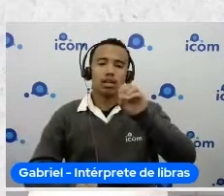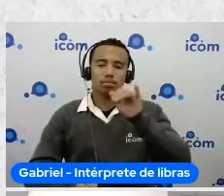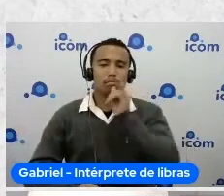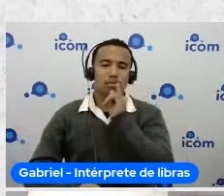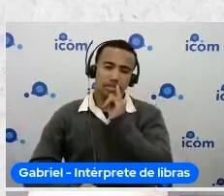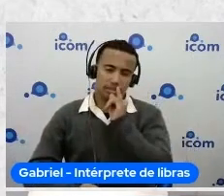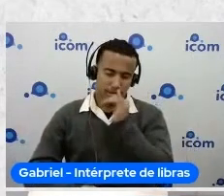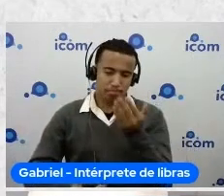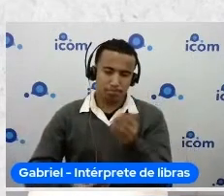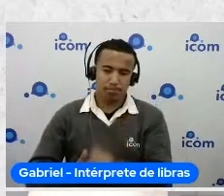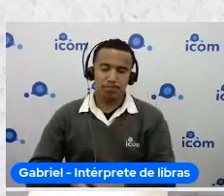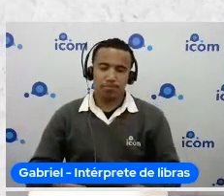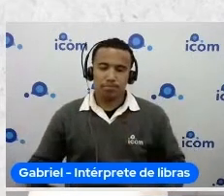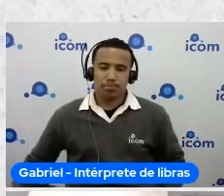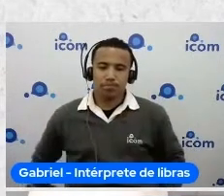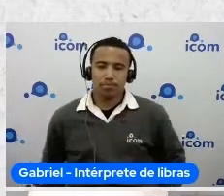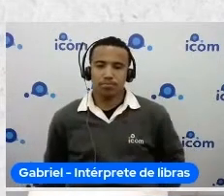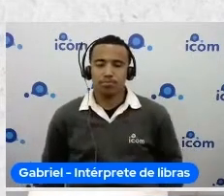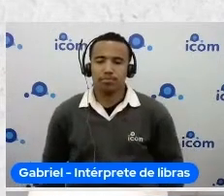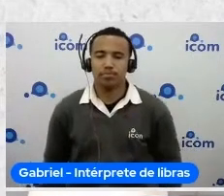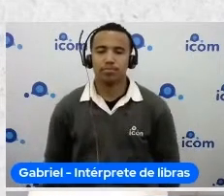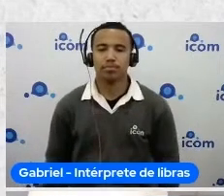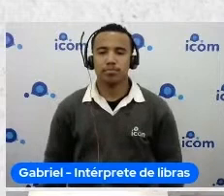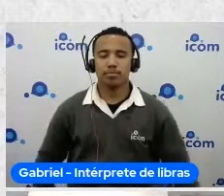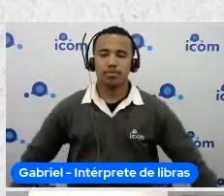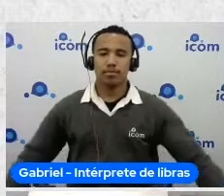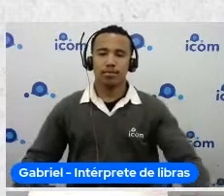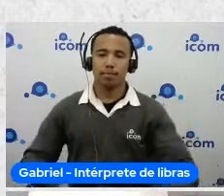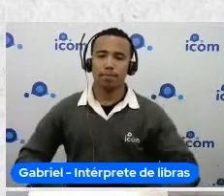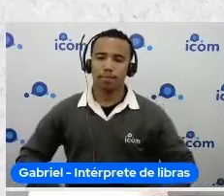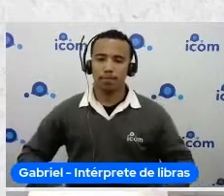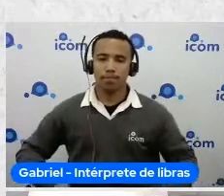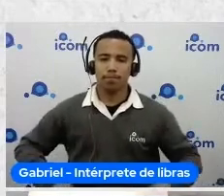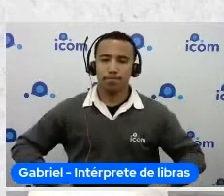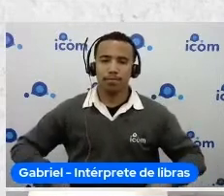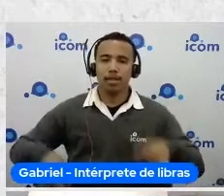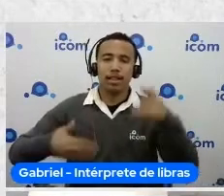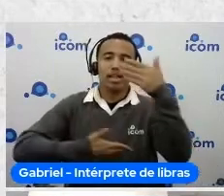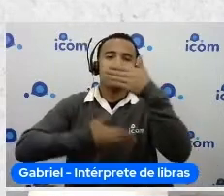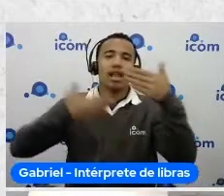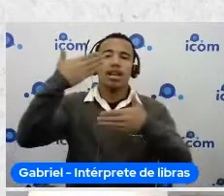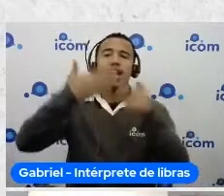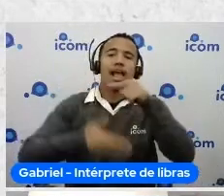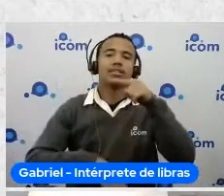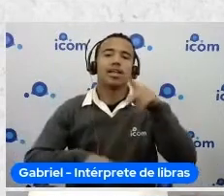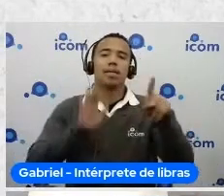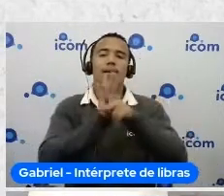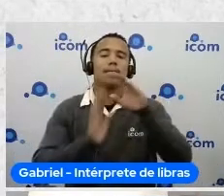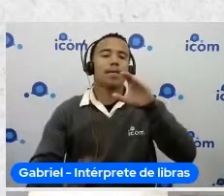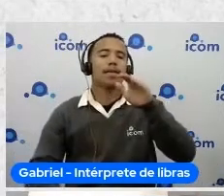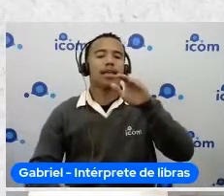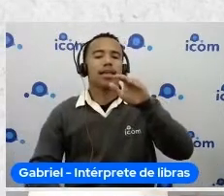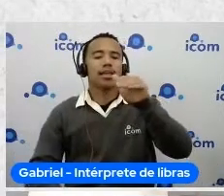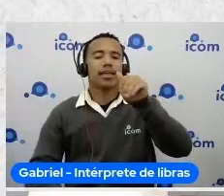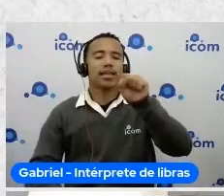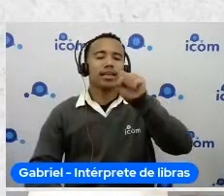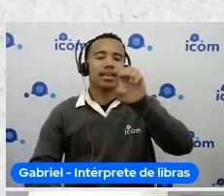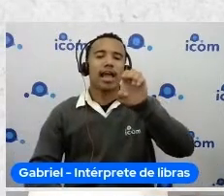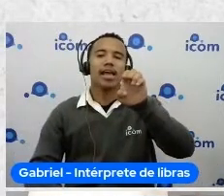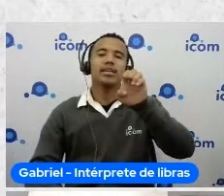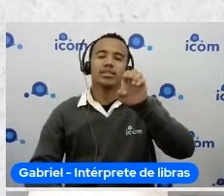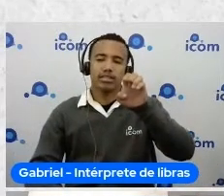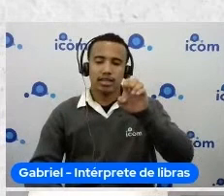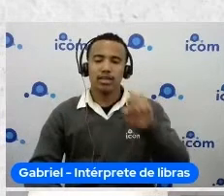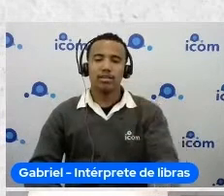Nesse slide eu quero apresentar para vocês um case de sucesso sobre a eficiência do sistema online,